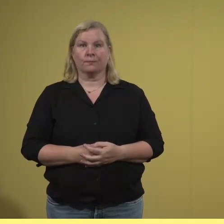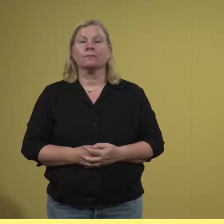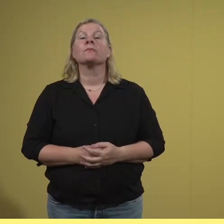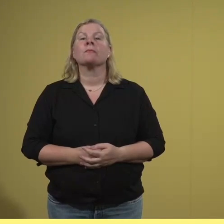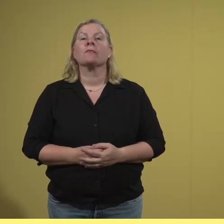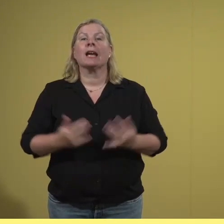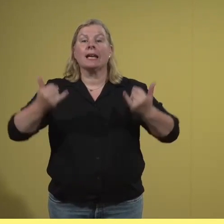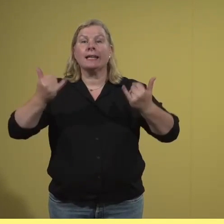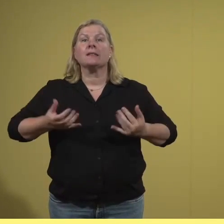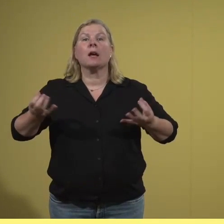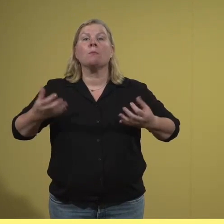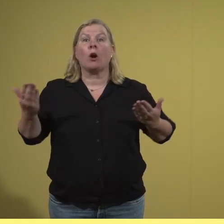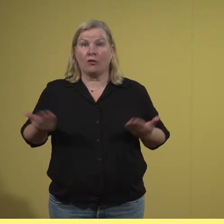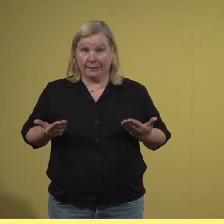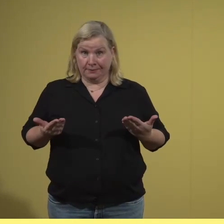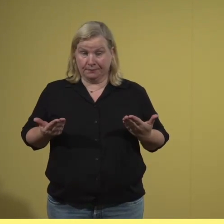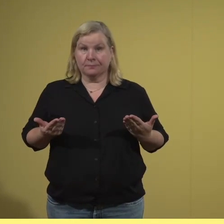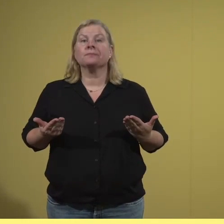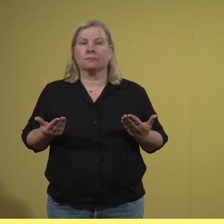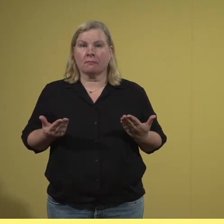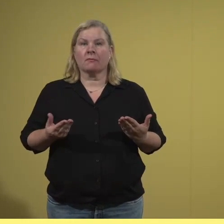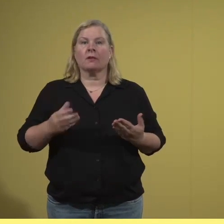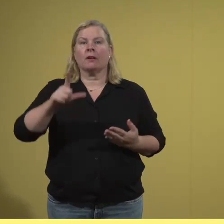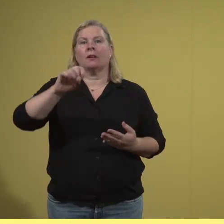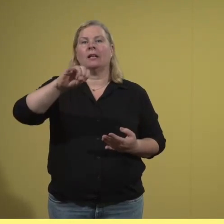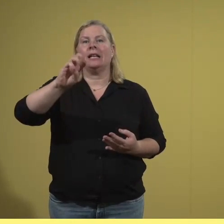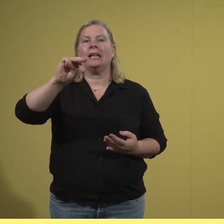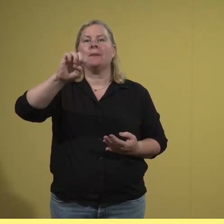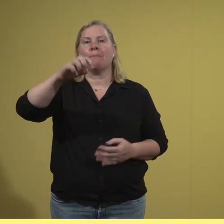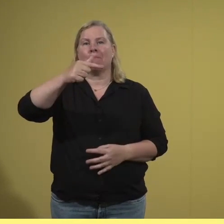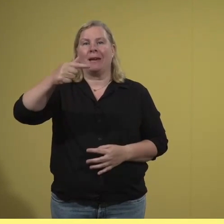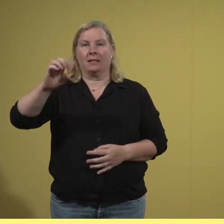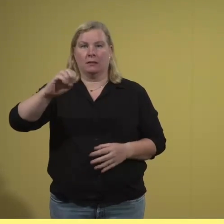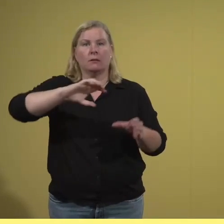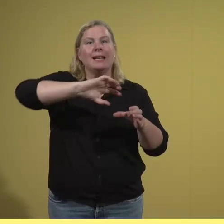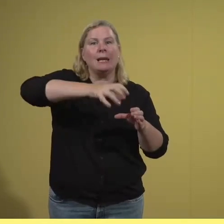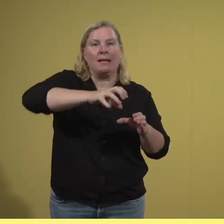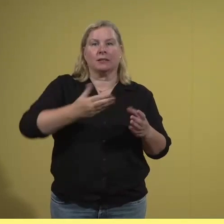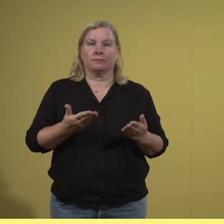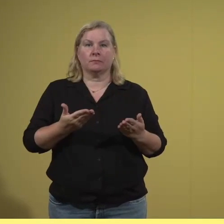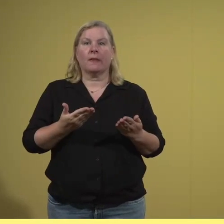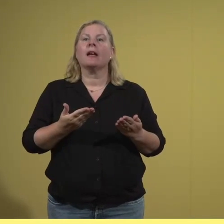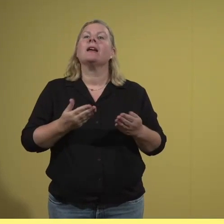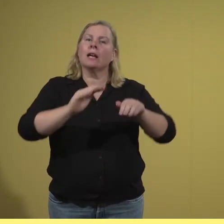So, das heißt, jetzt bräuchten wir die Limetten. Und zwar machen wir da Schalen.